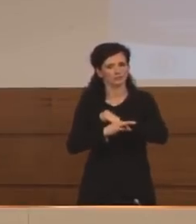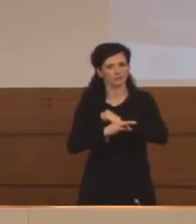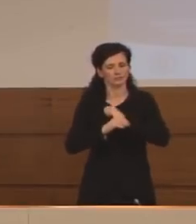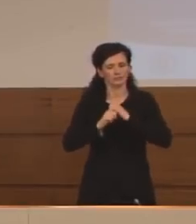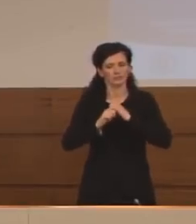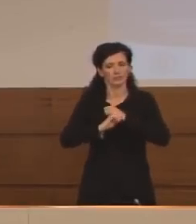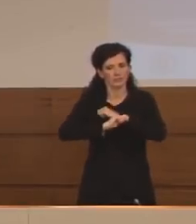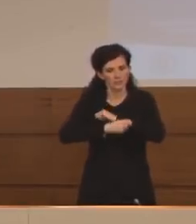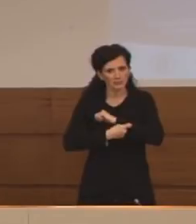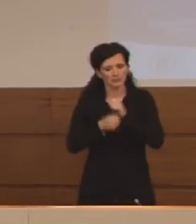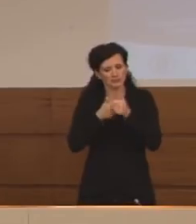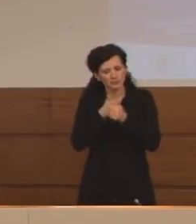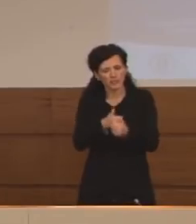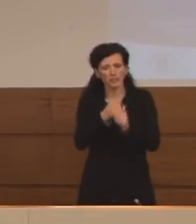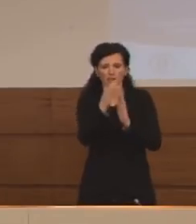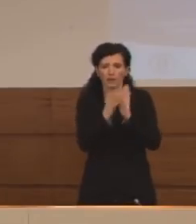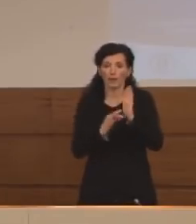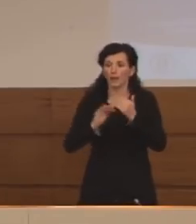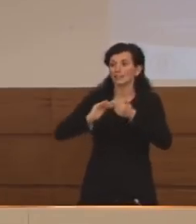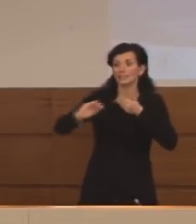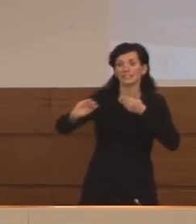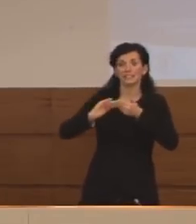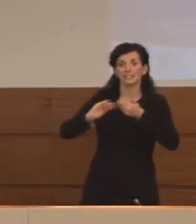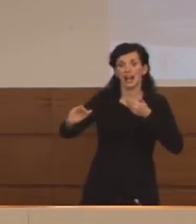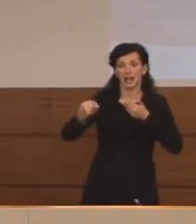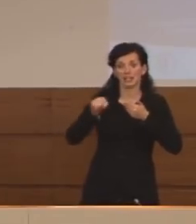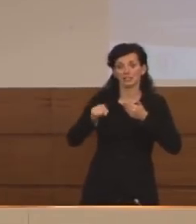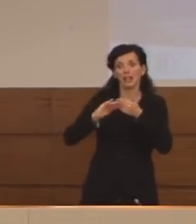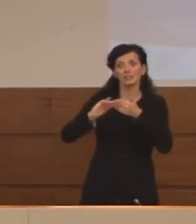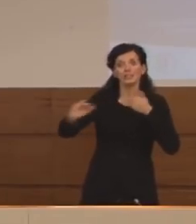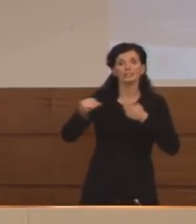che vengono raccomandate dalle autorità sanitarie,